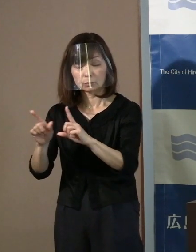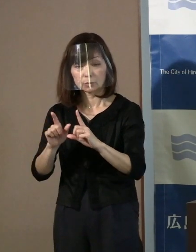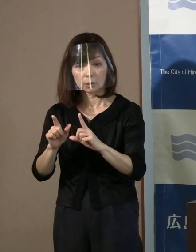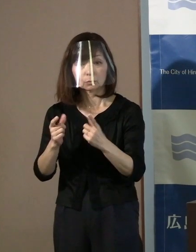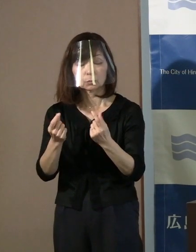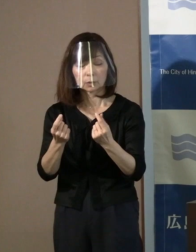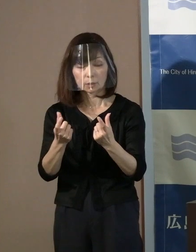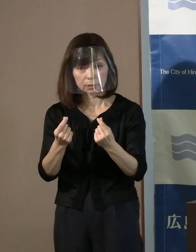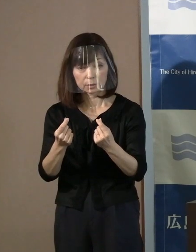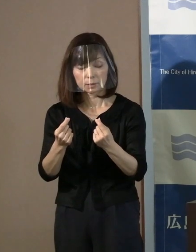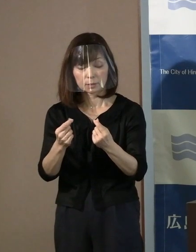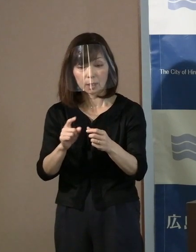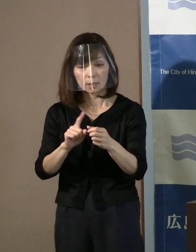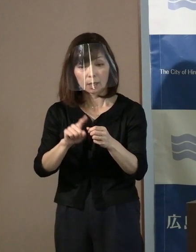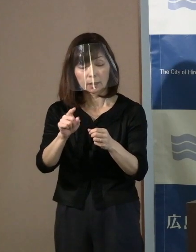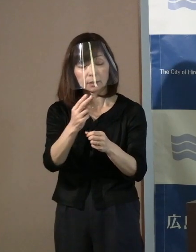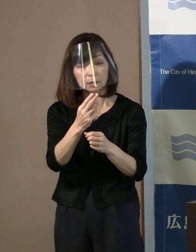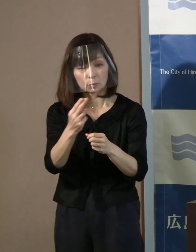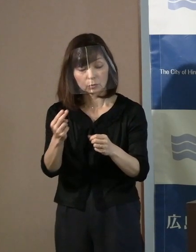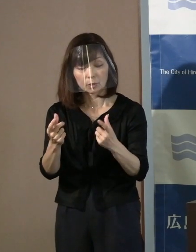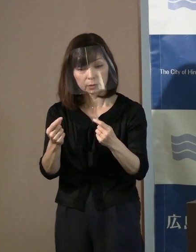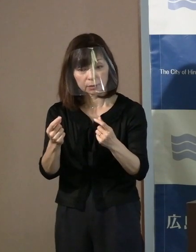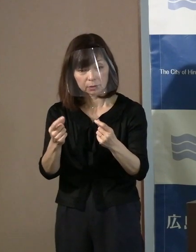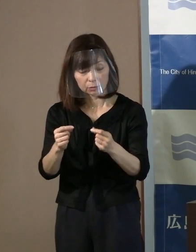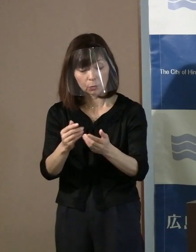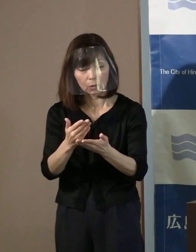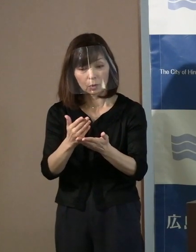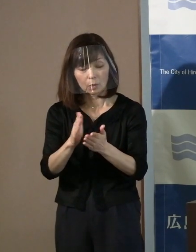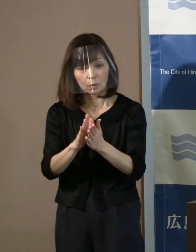少なくとも出せるようにというようなことを 言われていますので､